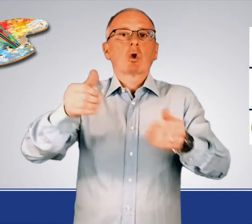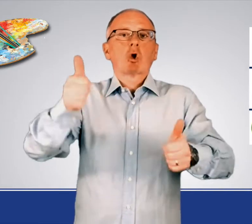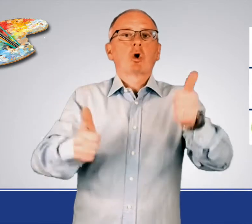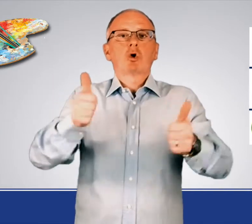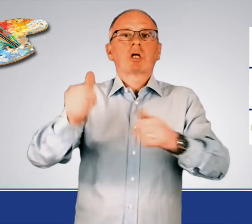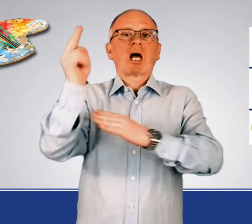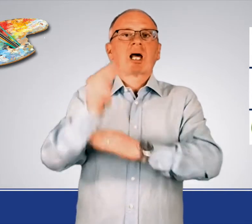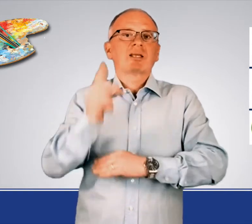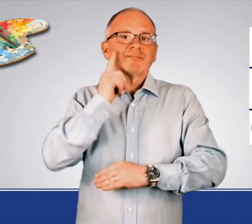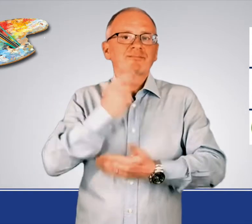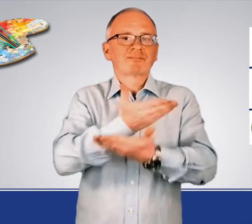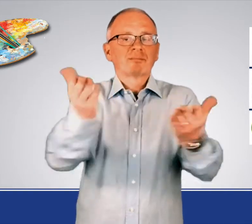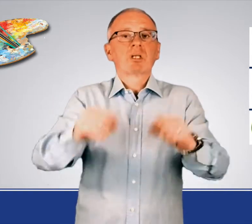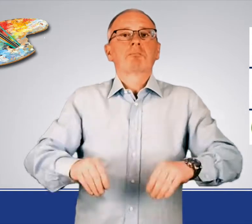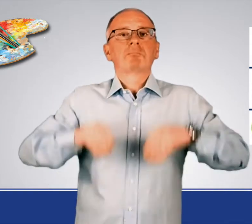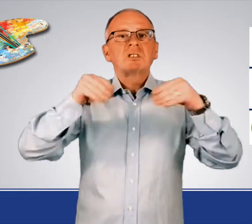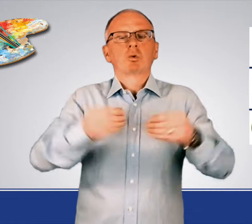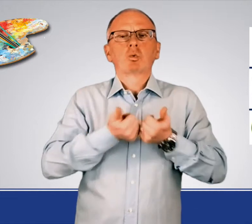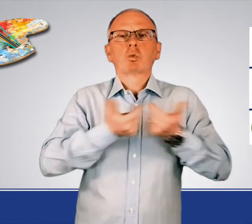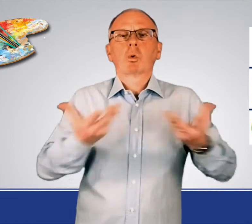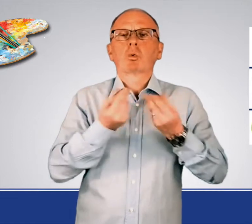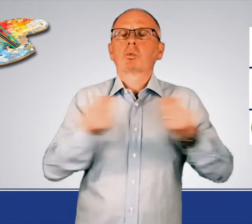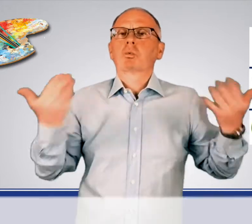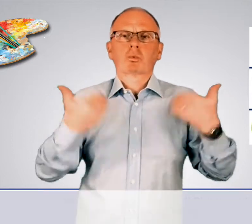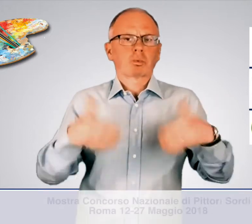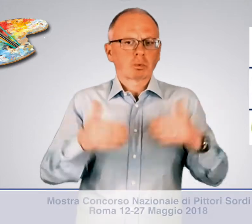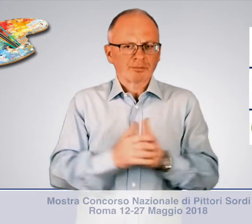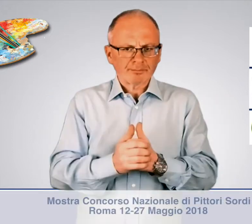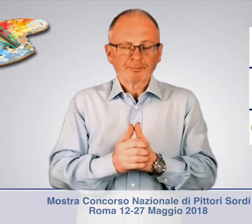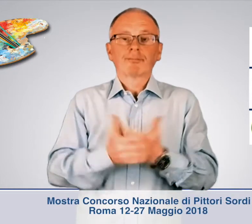hanno approvato il Concorso Mostra Arte per pittori sordi. I partecipanti sono numerosi.